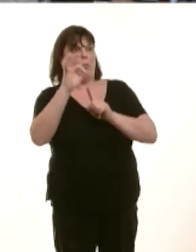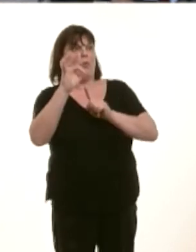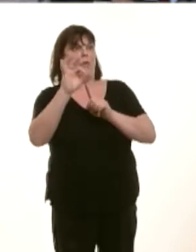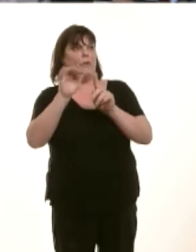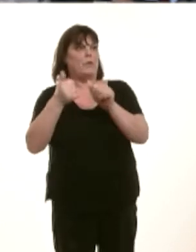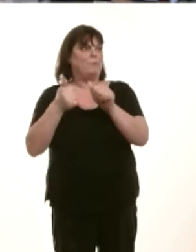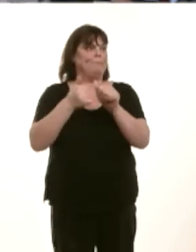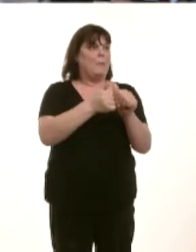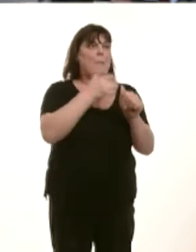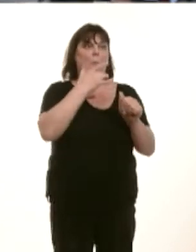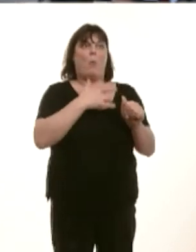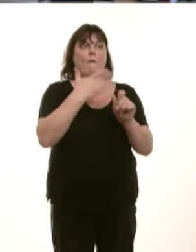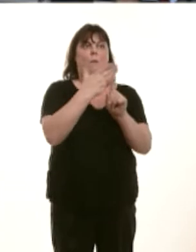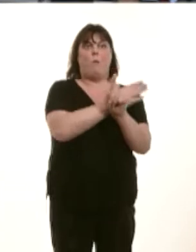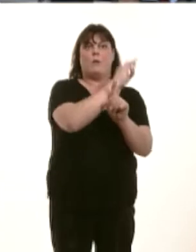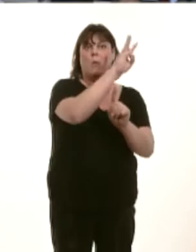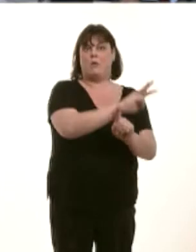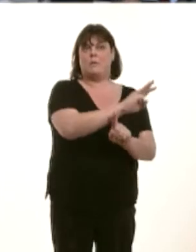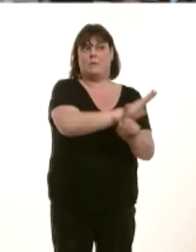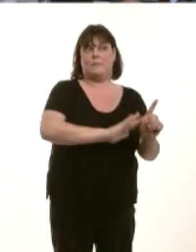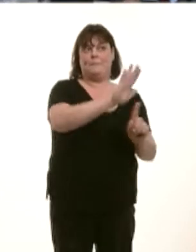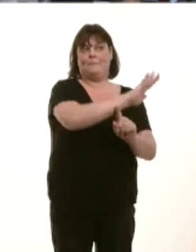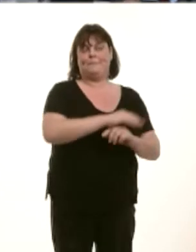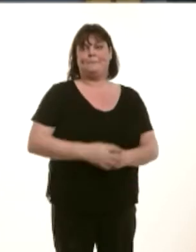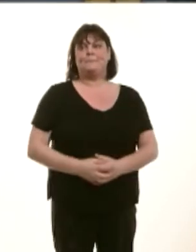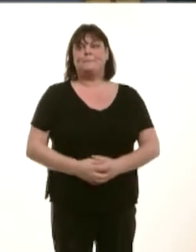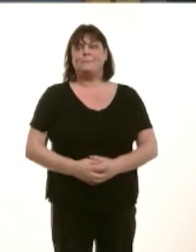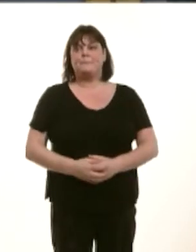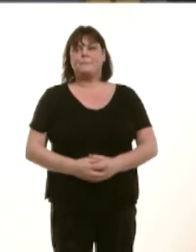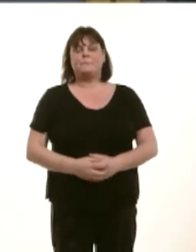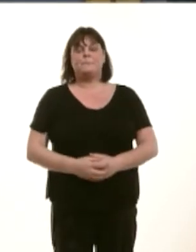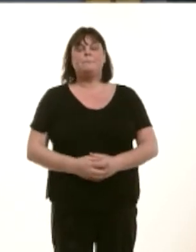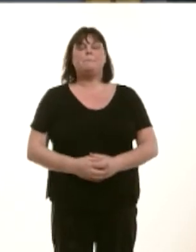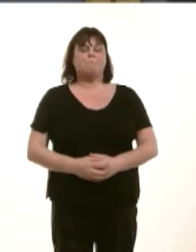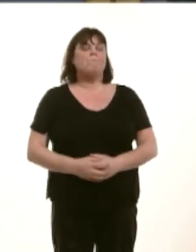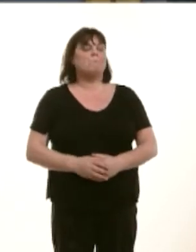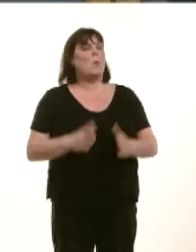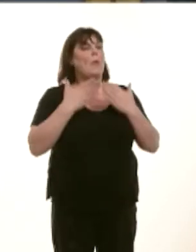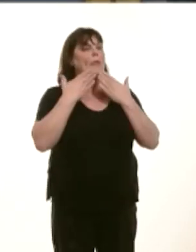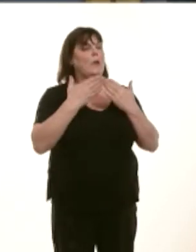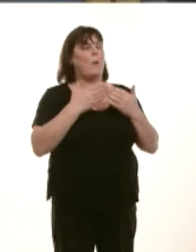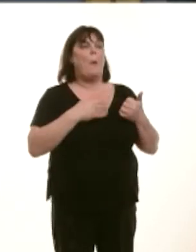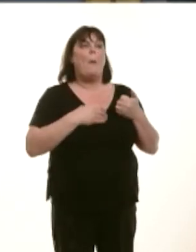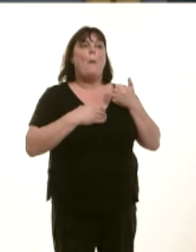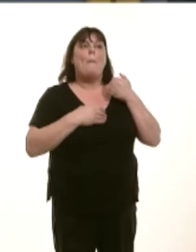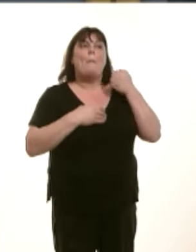Keith Davies: Mae signal ffonau symudol, yn enwedig adeiladu ar y rhwydwaith 3G a 4G,